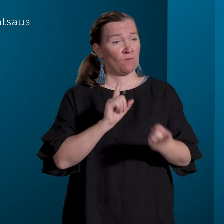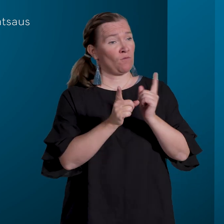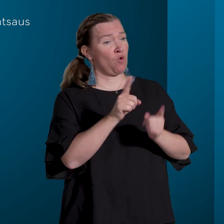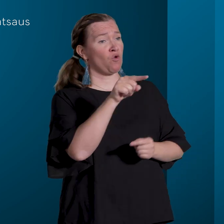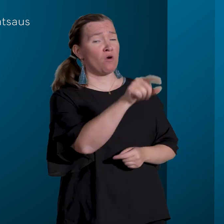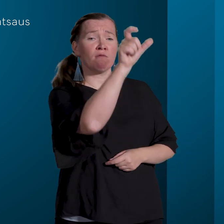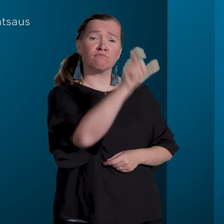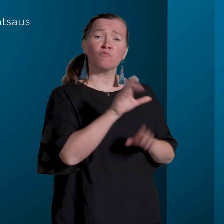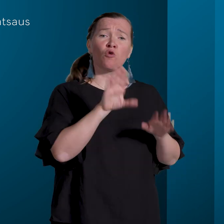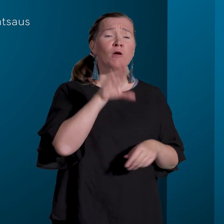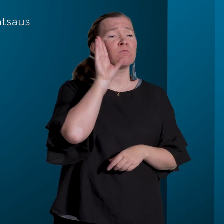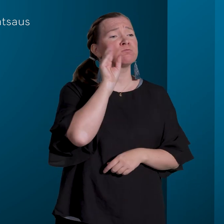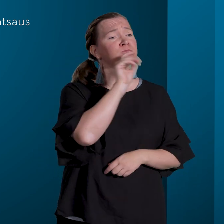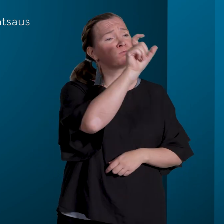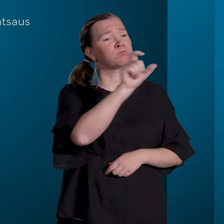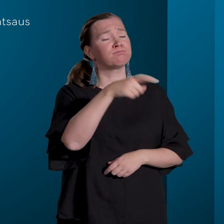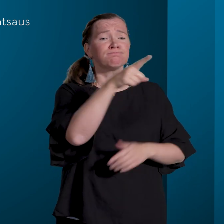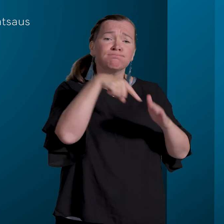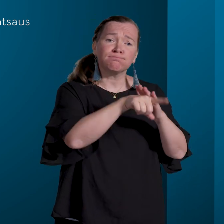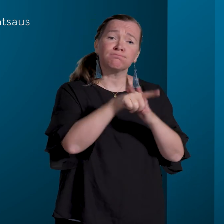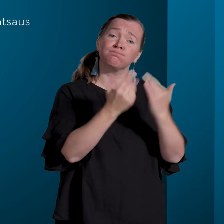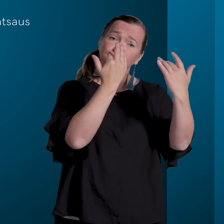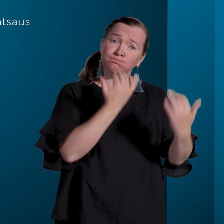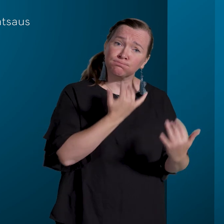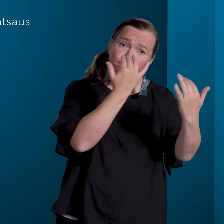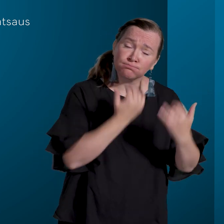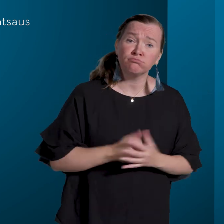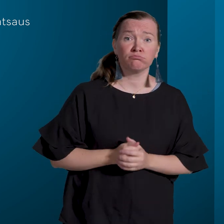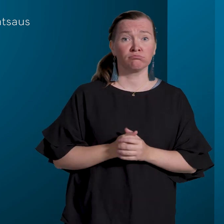Ehkä kyseinen henkilö on käynyt ikäihmisten luona juttelemassa, -